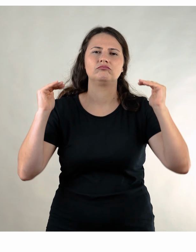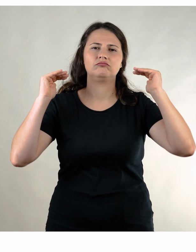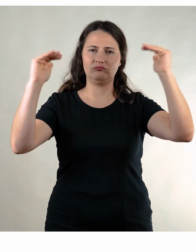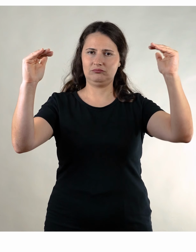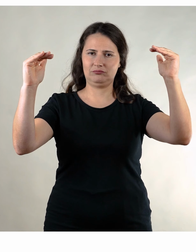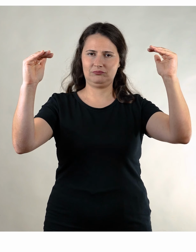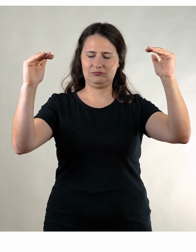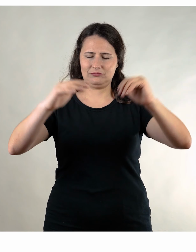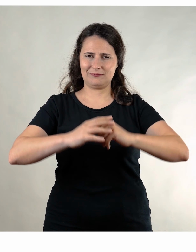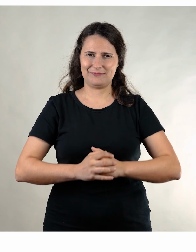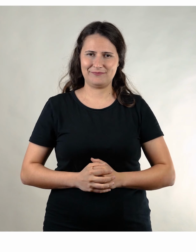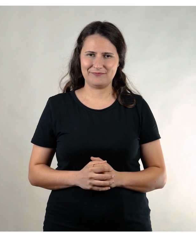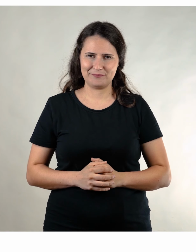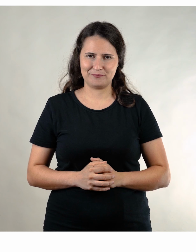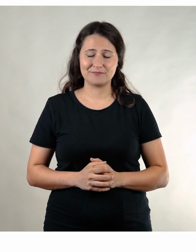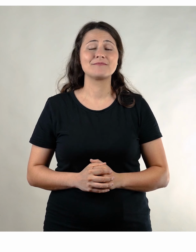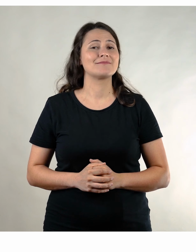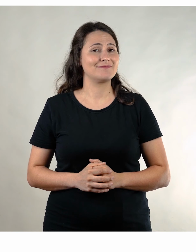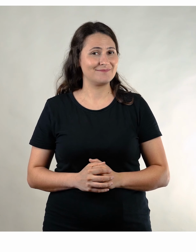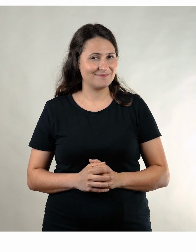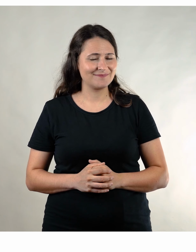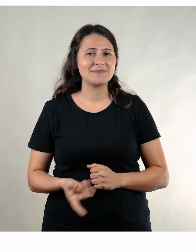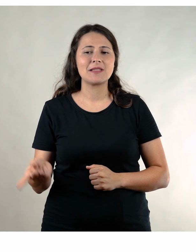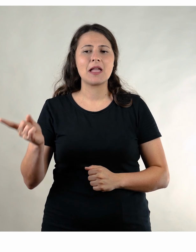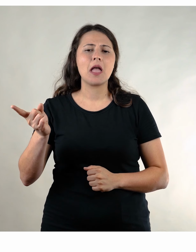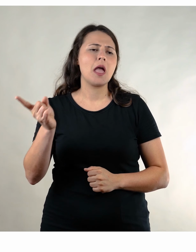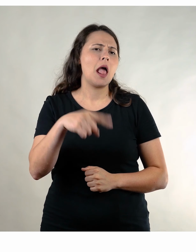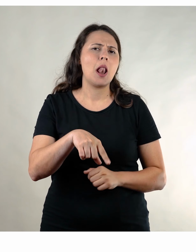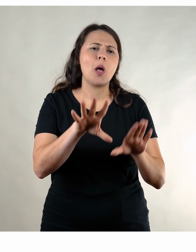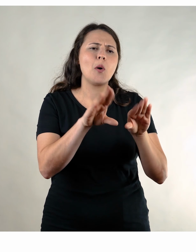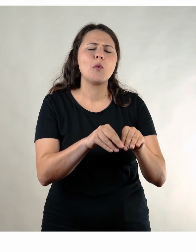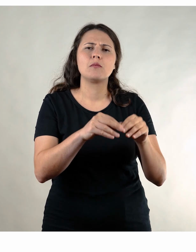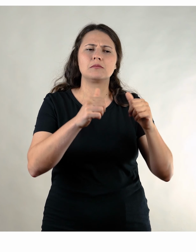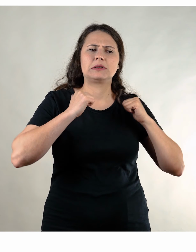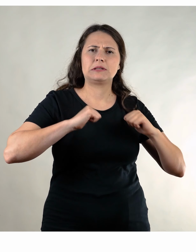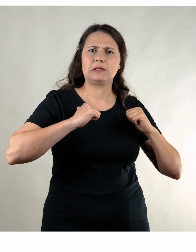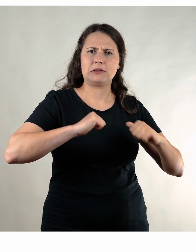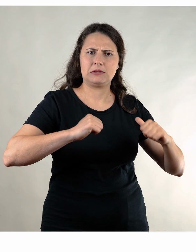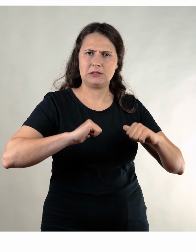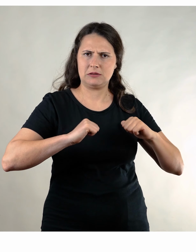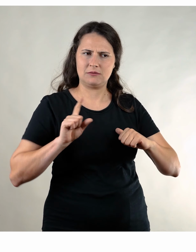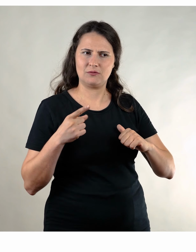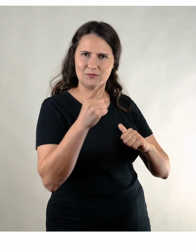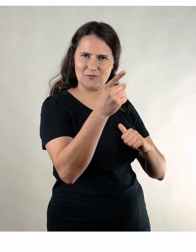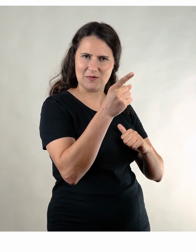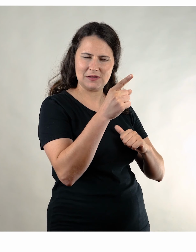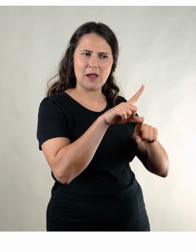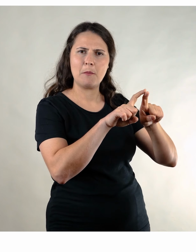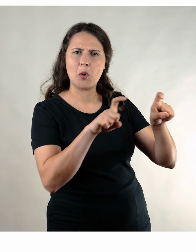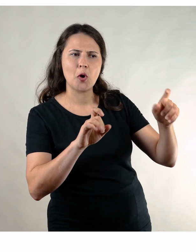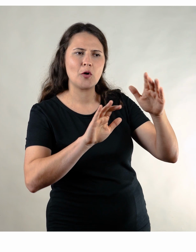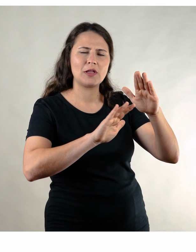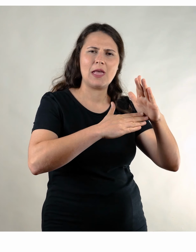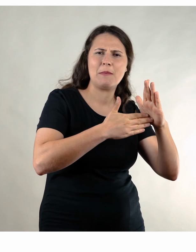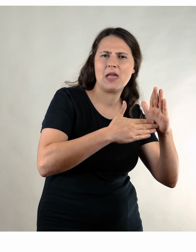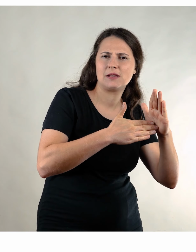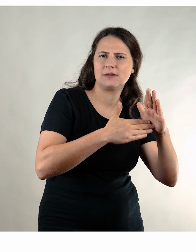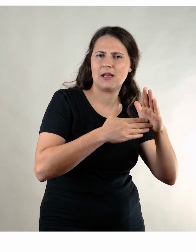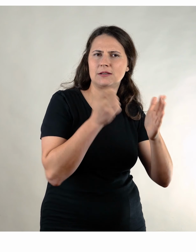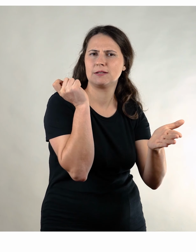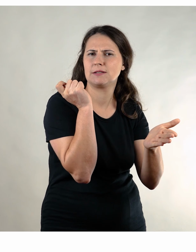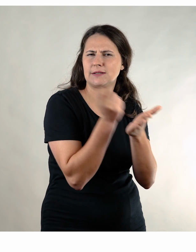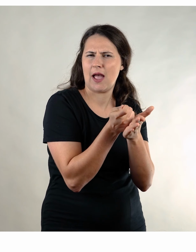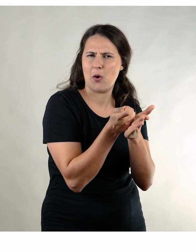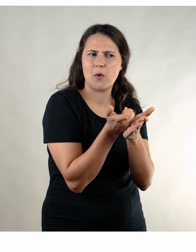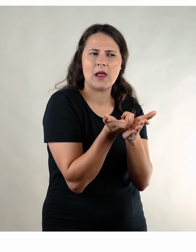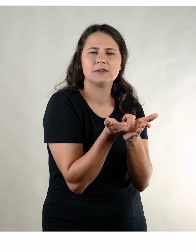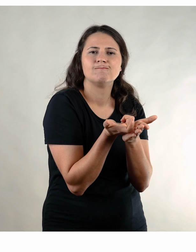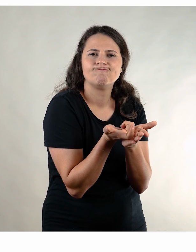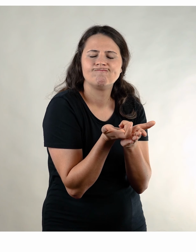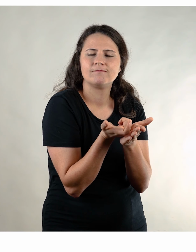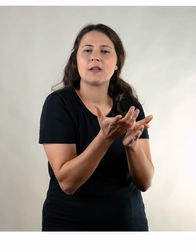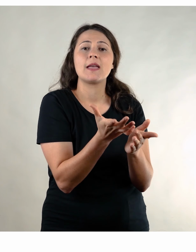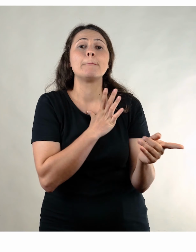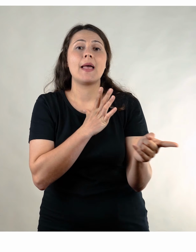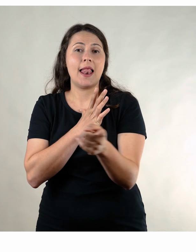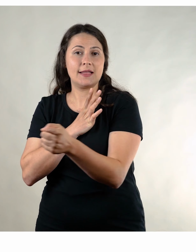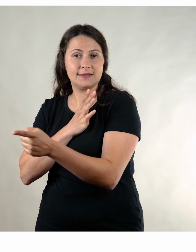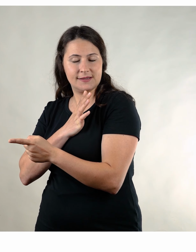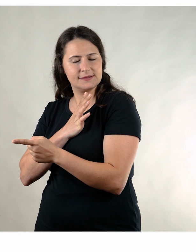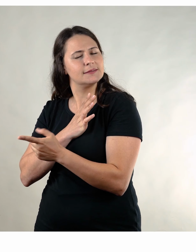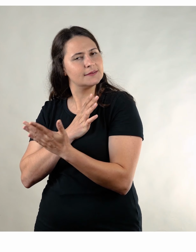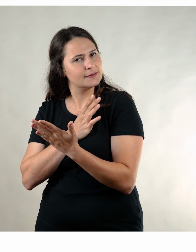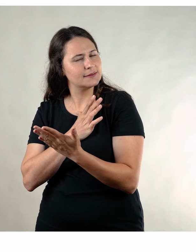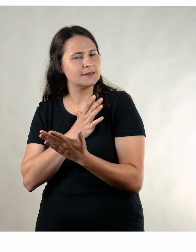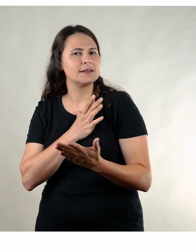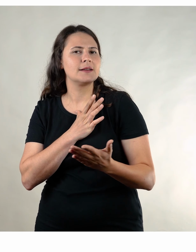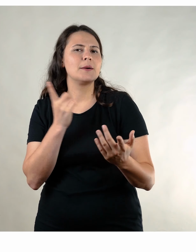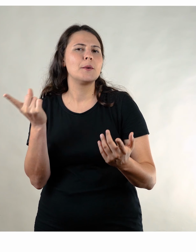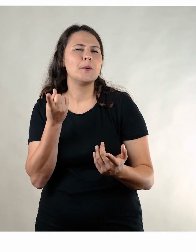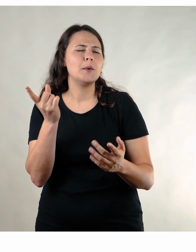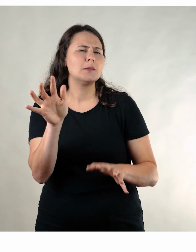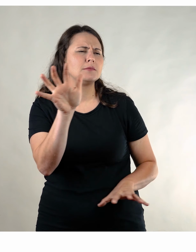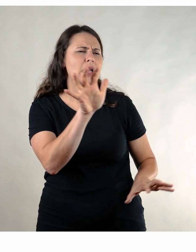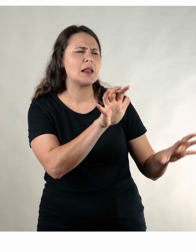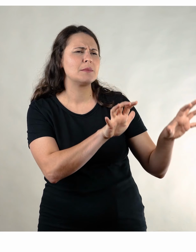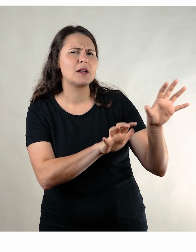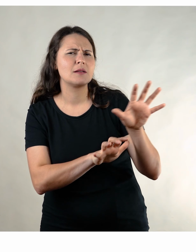Σε αντίθεση με άλλες αγορές, για την αγορά ταξιδιωτικών προϊόντων και υπηρεσιών οι πελάτες πραγματοποιούν πολλές αναζητήσεις